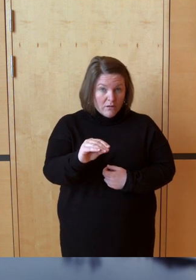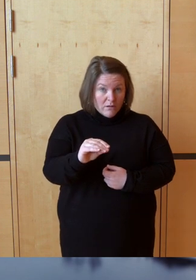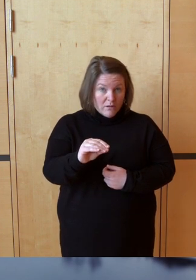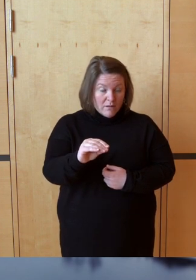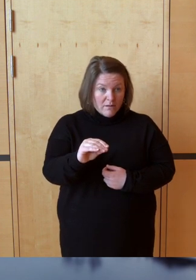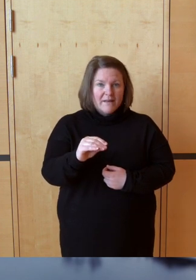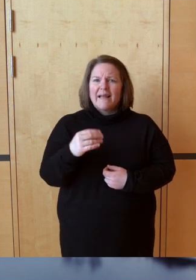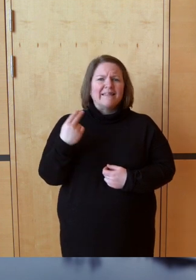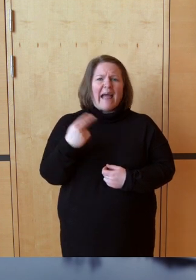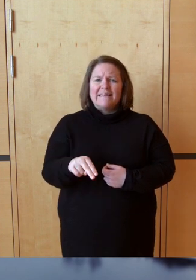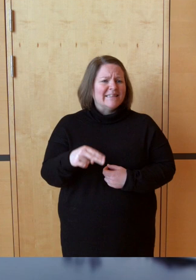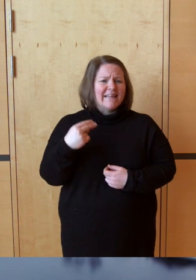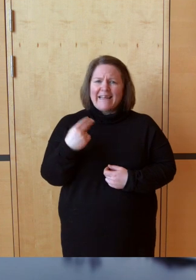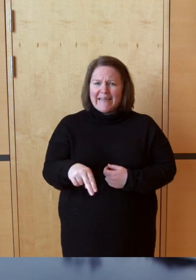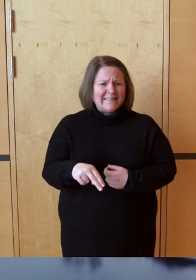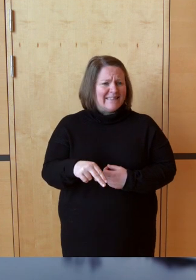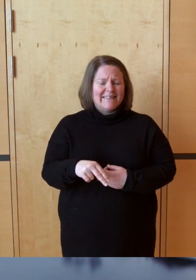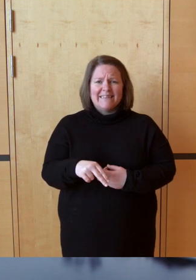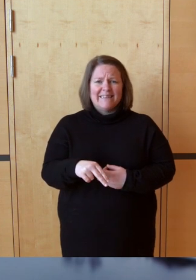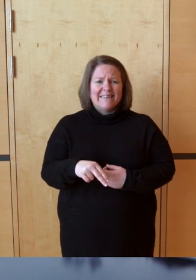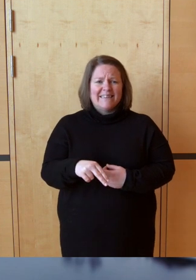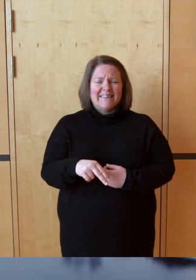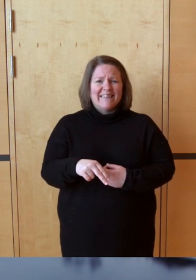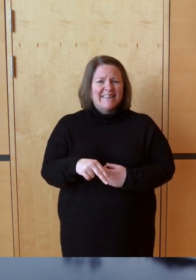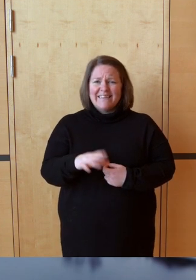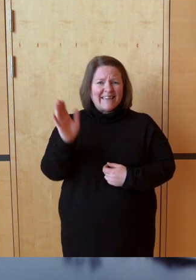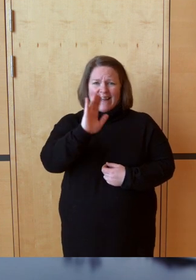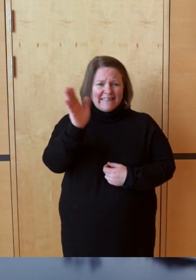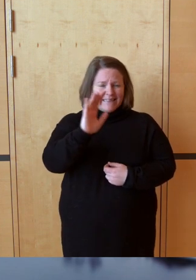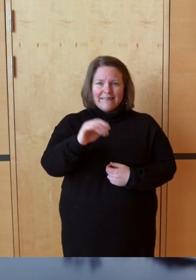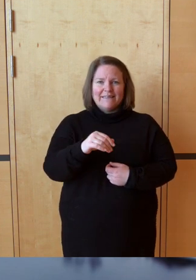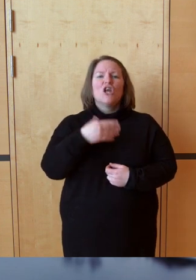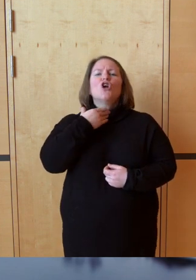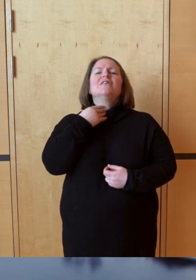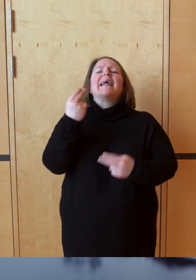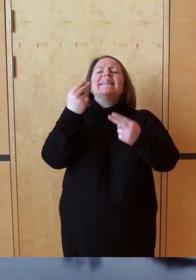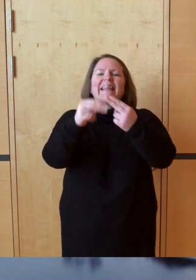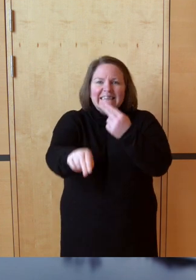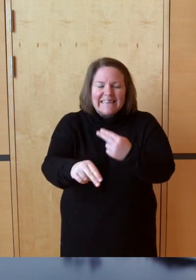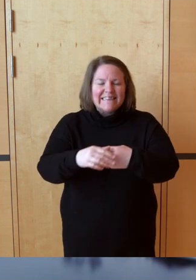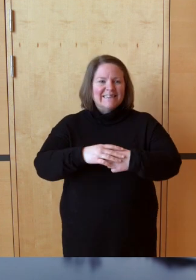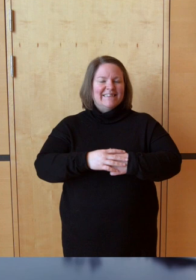Nej nej Nej Det Har du pratat